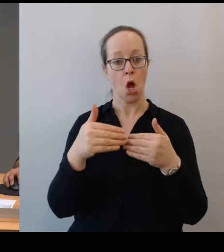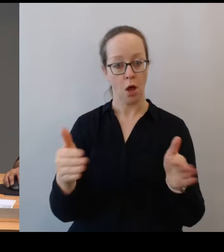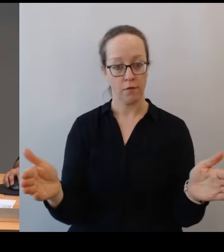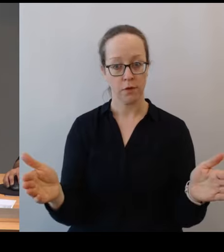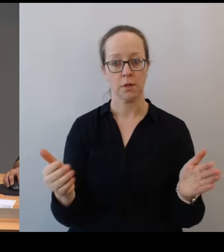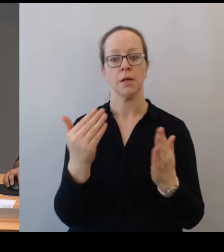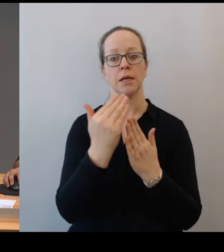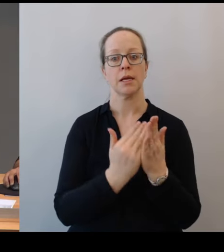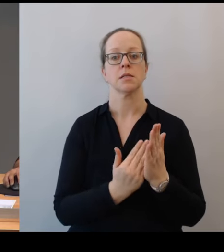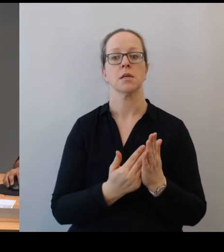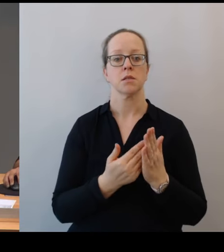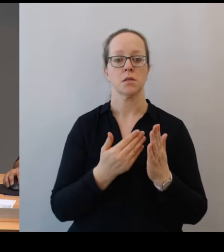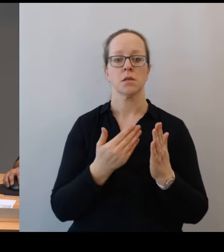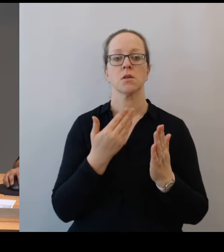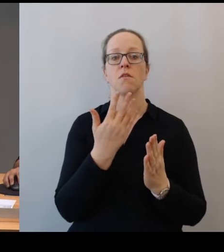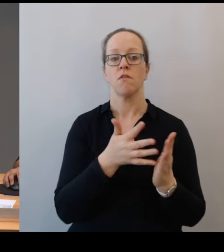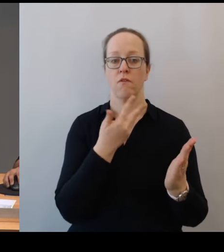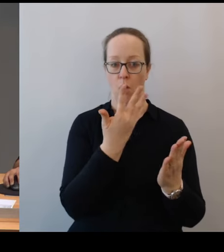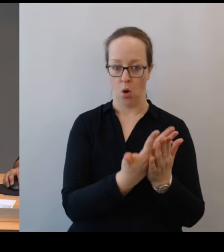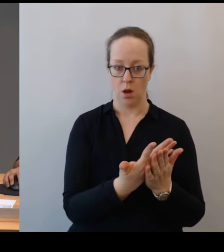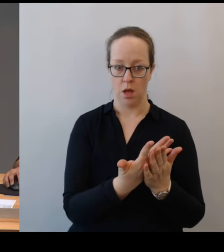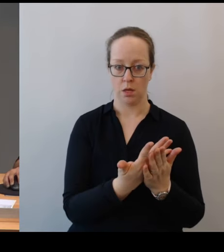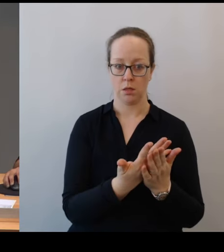Entschuldigung, und zwar mit der Kollegin Schalla. Bitte schön.